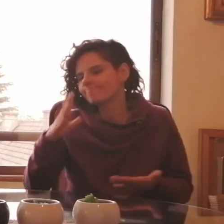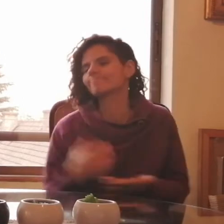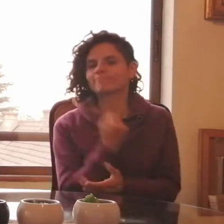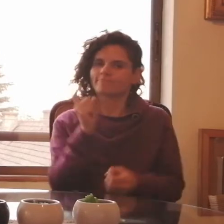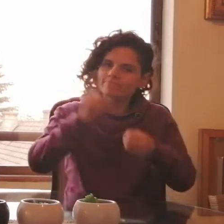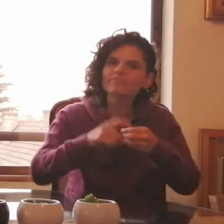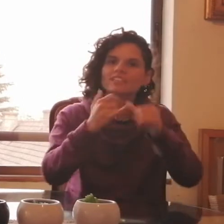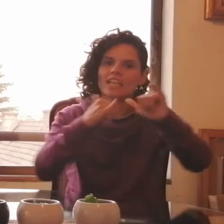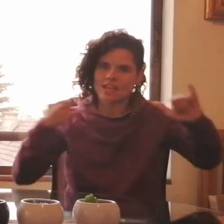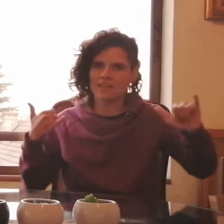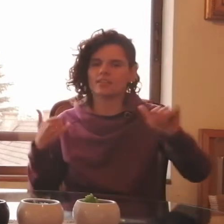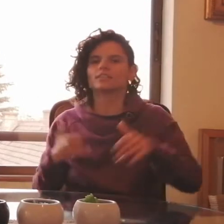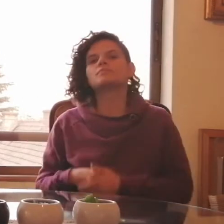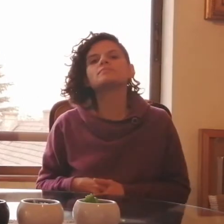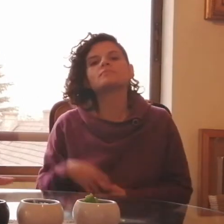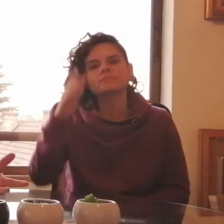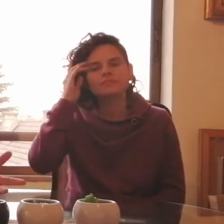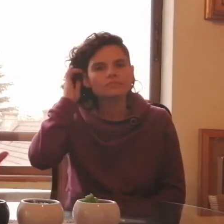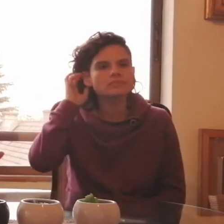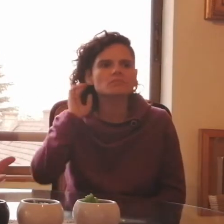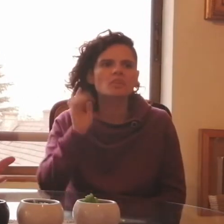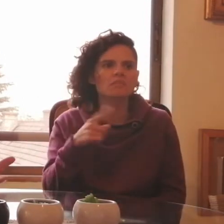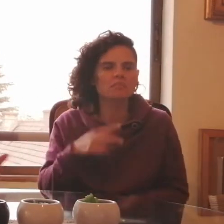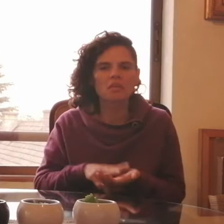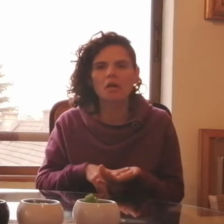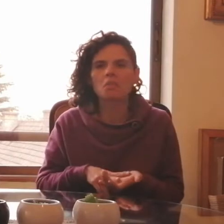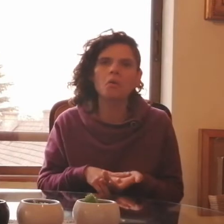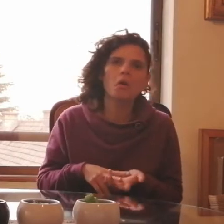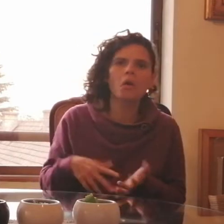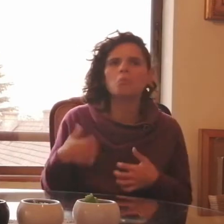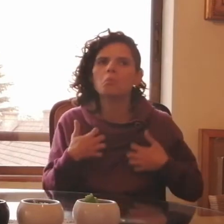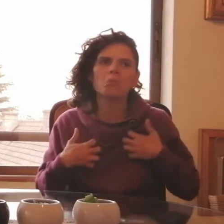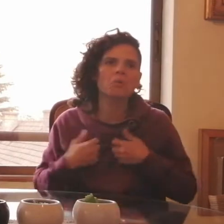en ingeniería que en realidad no me molestaba ni tampoco era algo que me